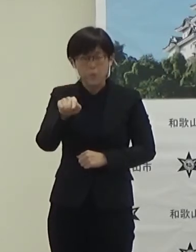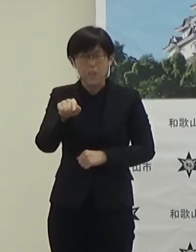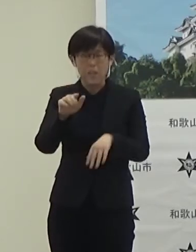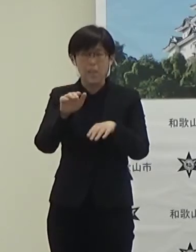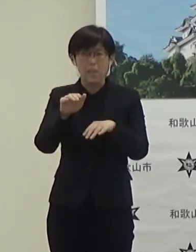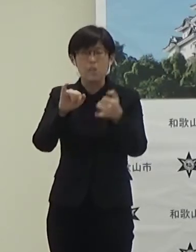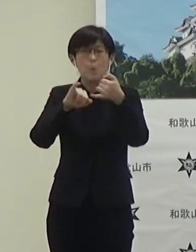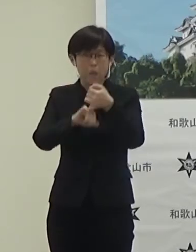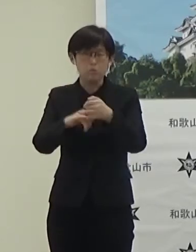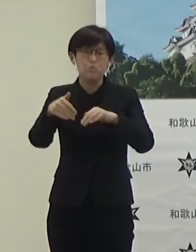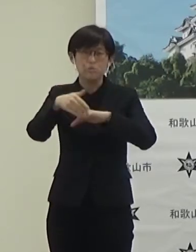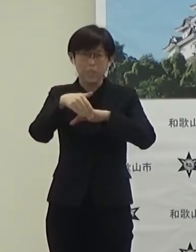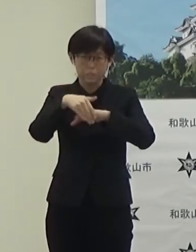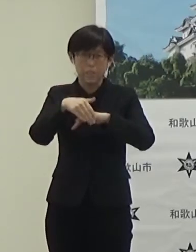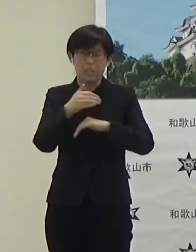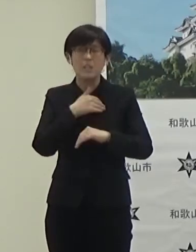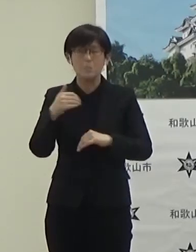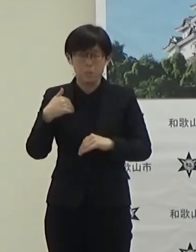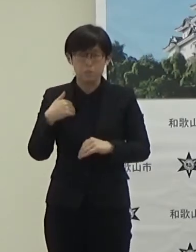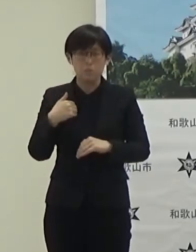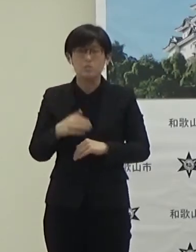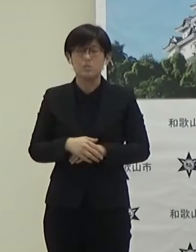これもまだ全然打ってないよという方につきましては